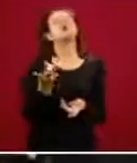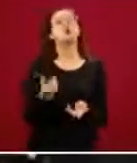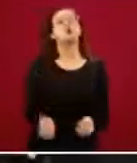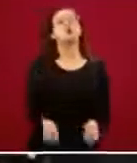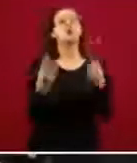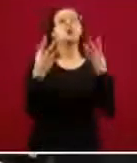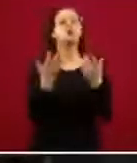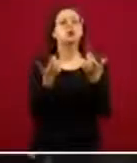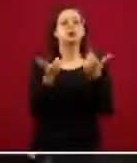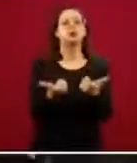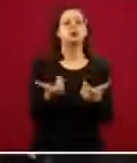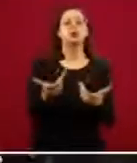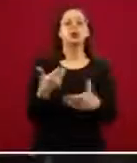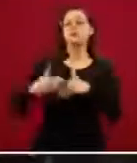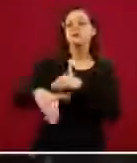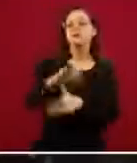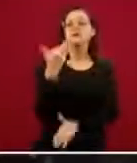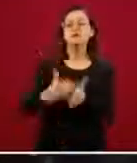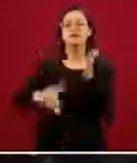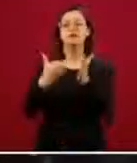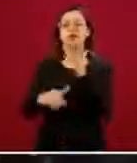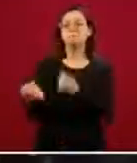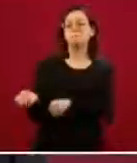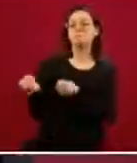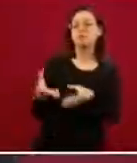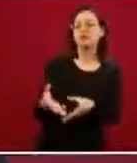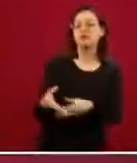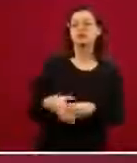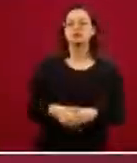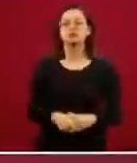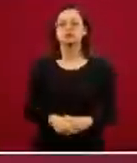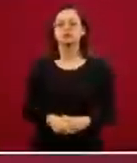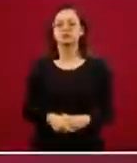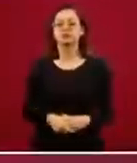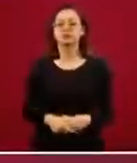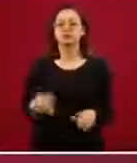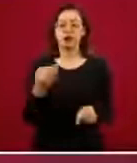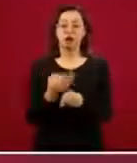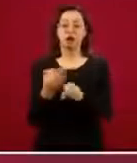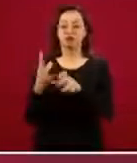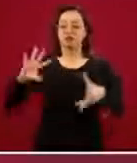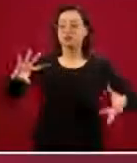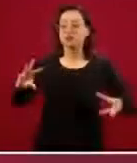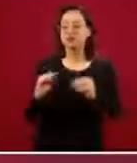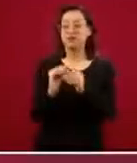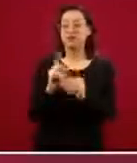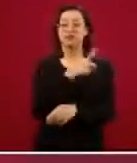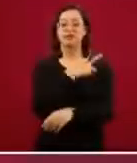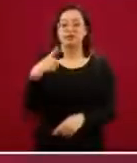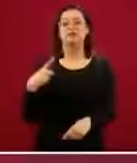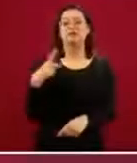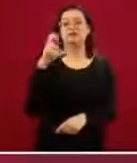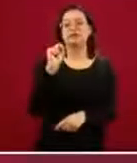que sería lo que falta en hacer estas aportaciones? La deuda en este momento son 60 mil millones de pesos. Sesenta mil millones.